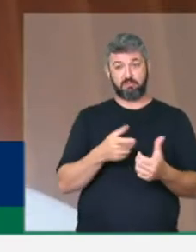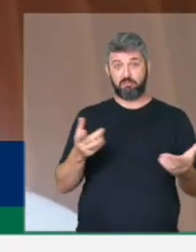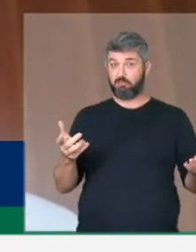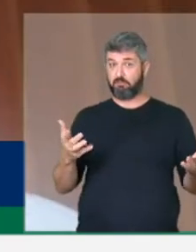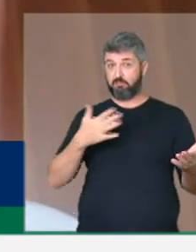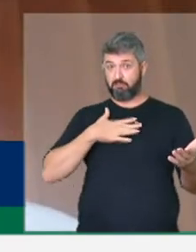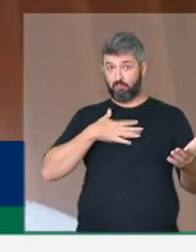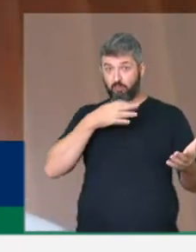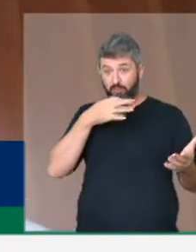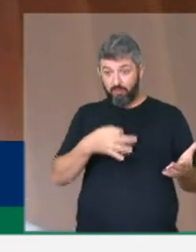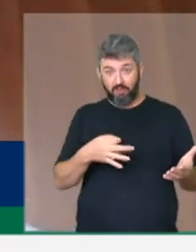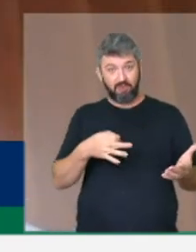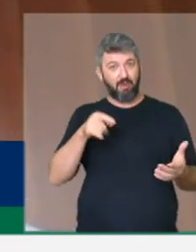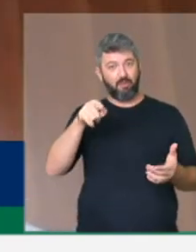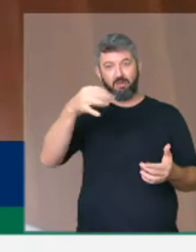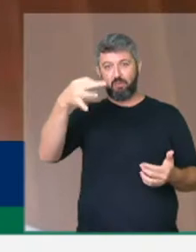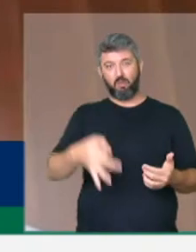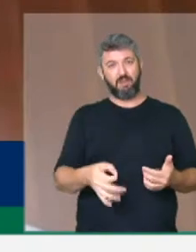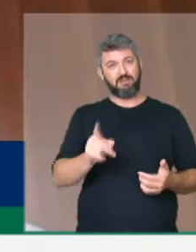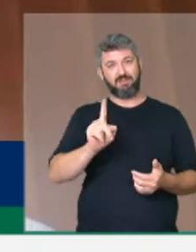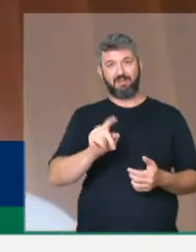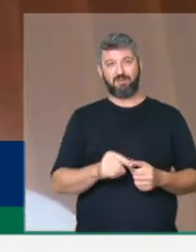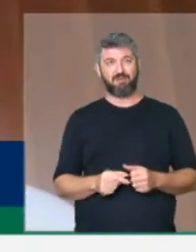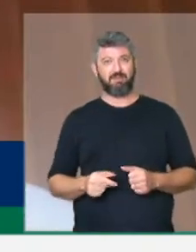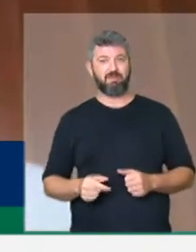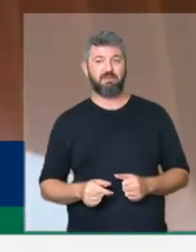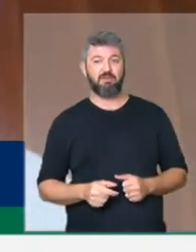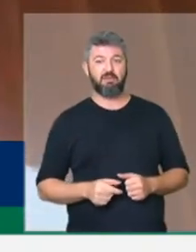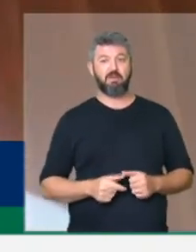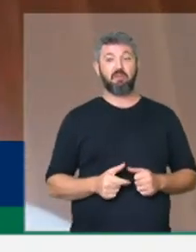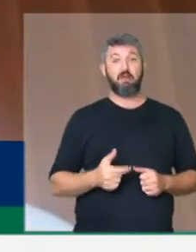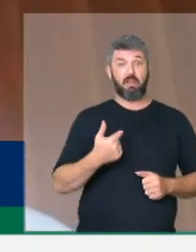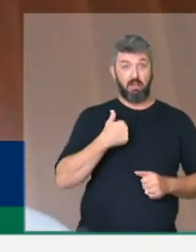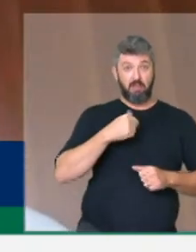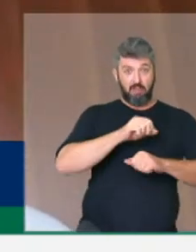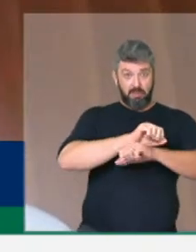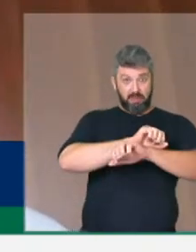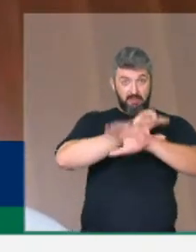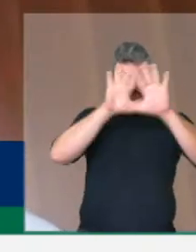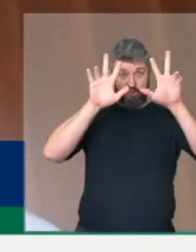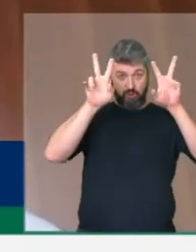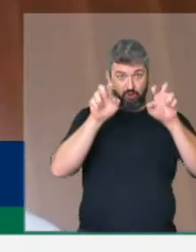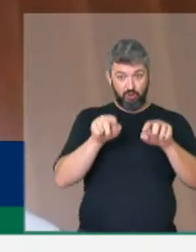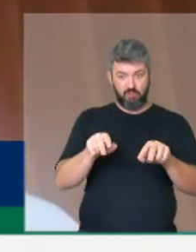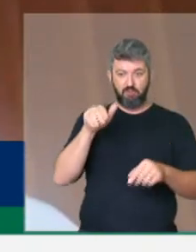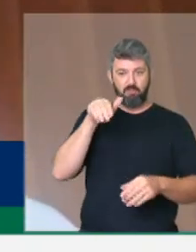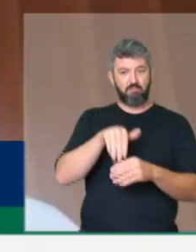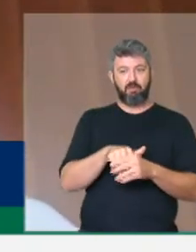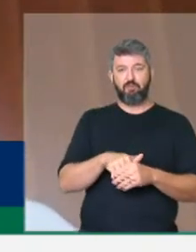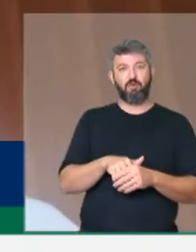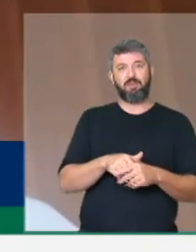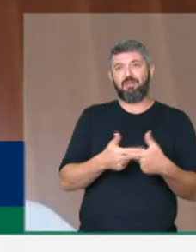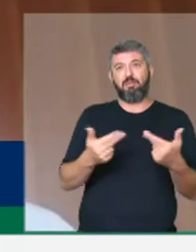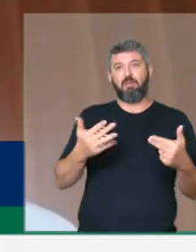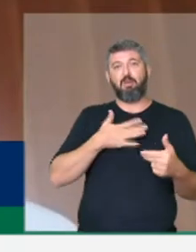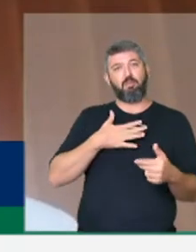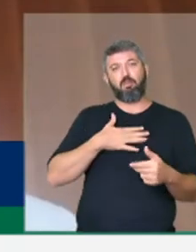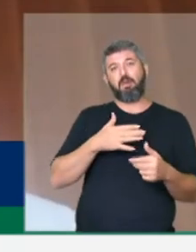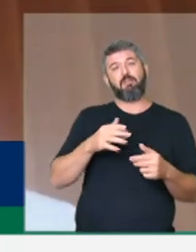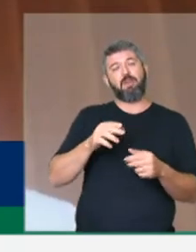VOTO É NÃO. -- [PRESIDENTE]: COMO ORIENTA A OPOSIÇÃO?! GOVERNO? -- [DEPUTADO]: GOVERNO